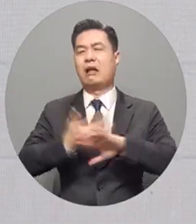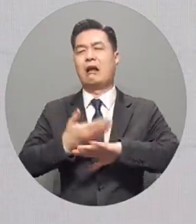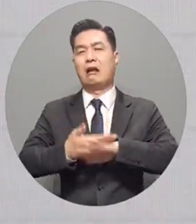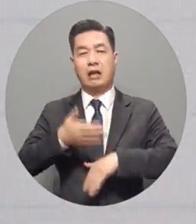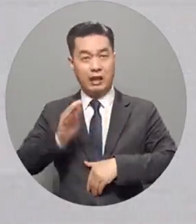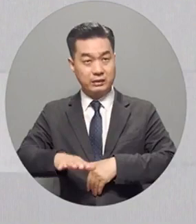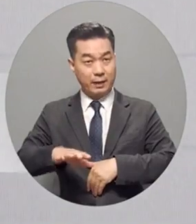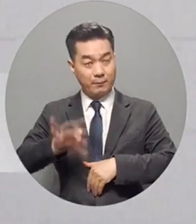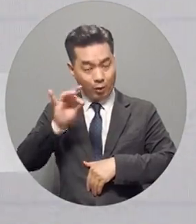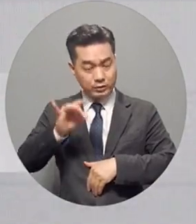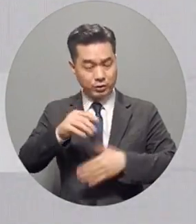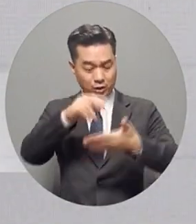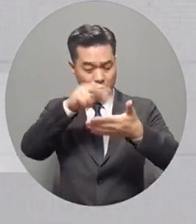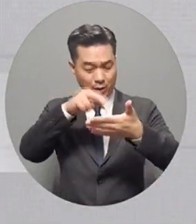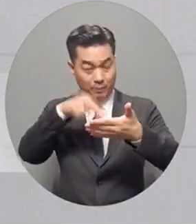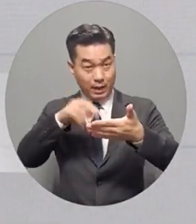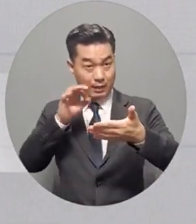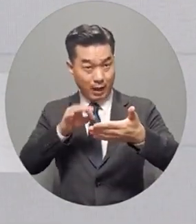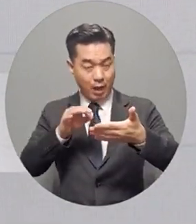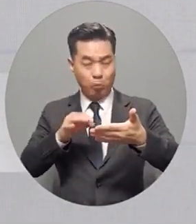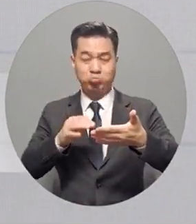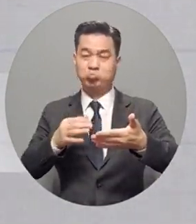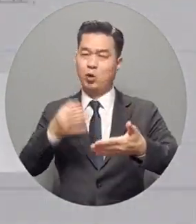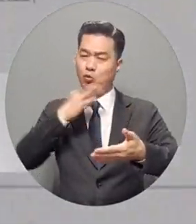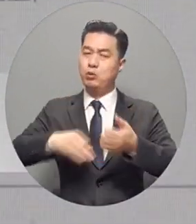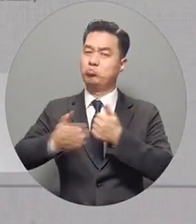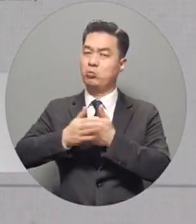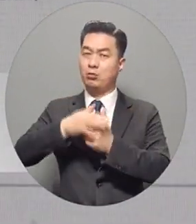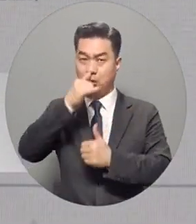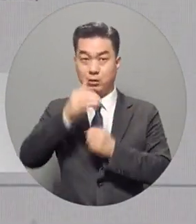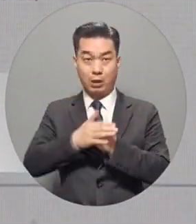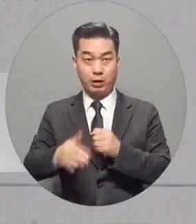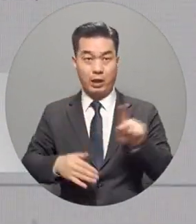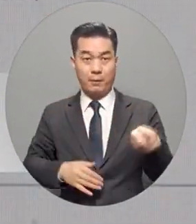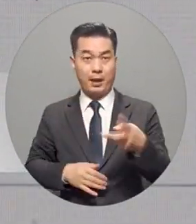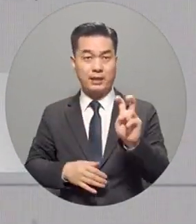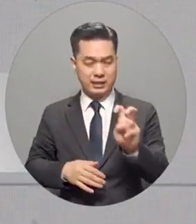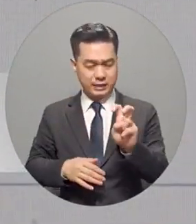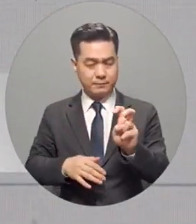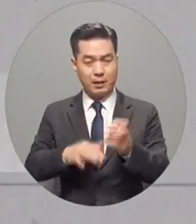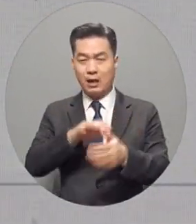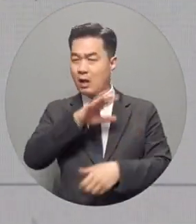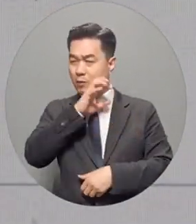실제 출제된 문제는 달랐지만 먼저 지문을 접한 학생에게 유리할 수밖에 없다며 120여